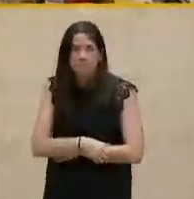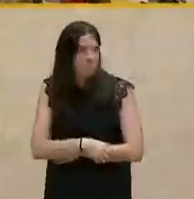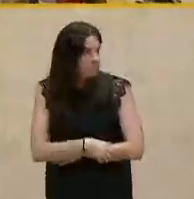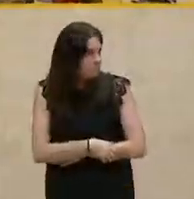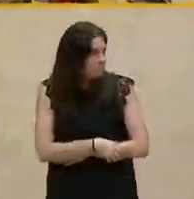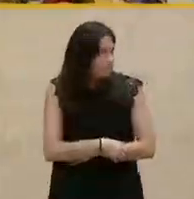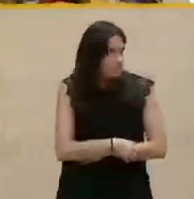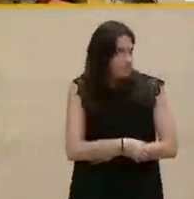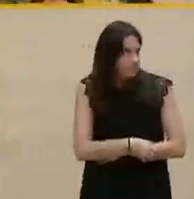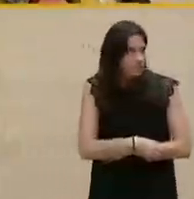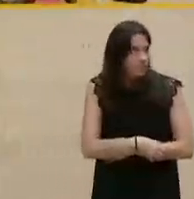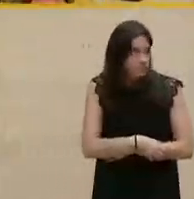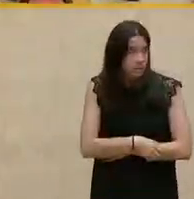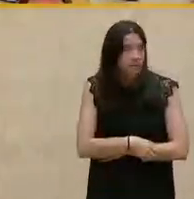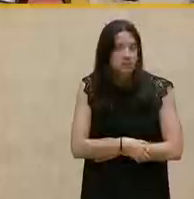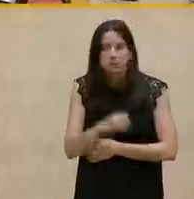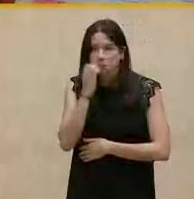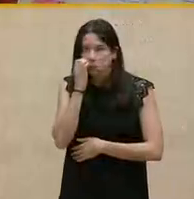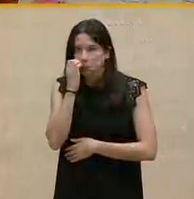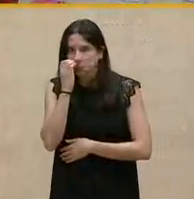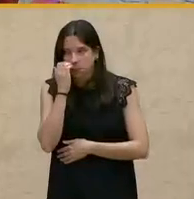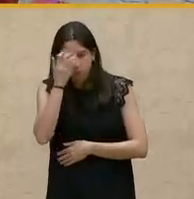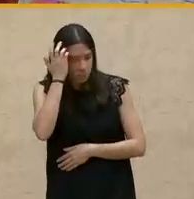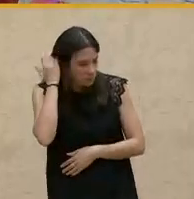(Aplausos) -Muchas gracias por elevarnos el nivel de cariño,